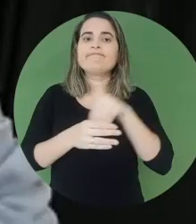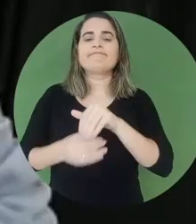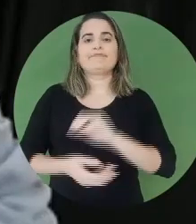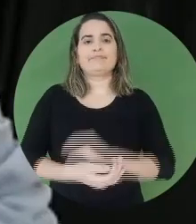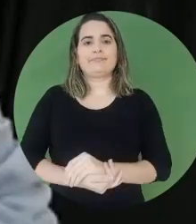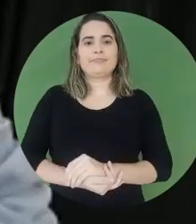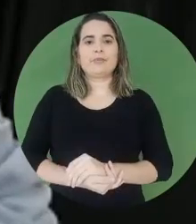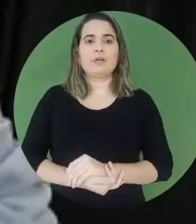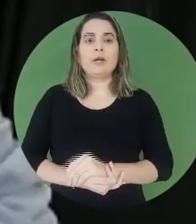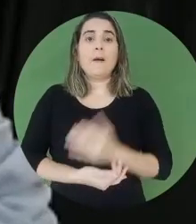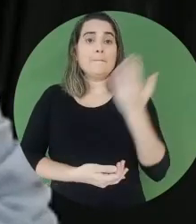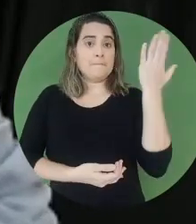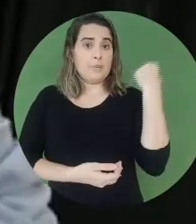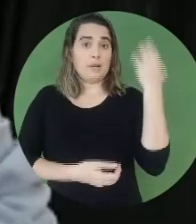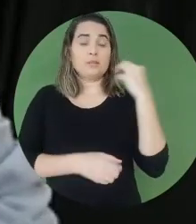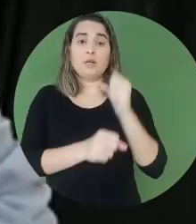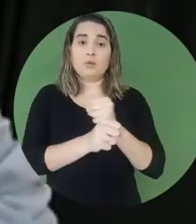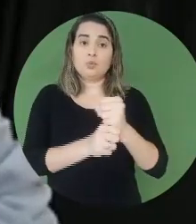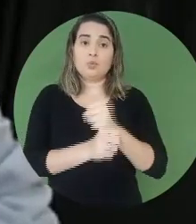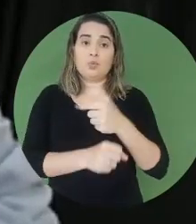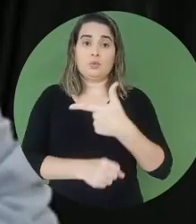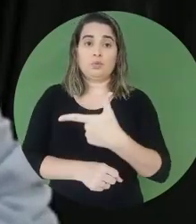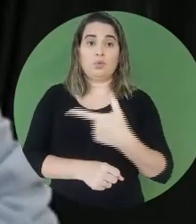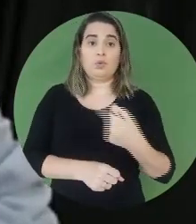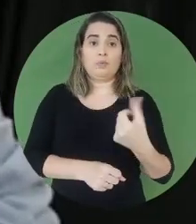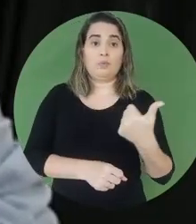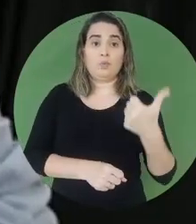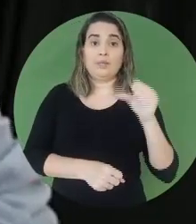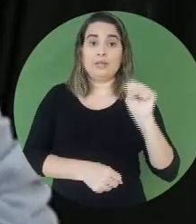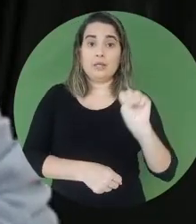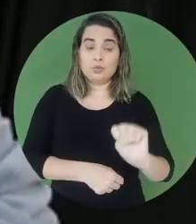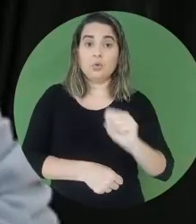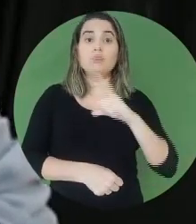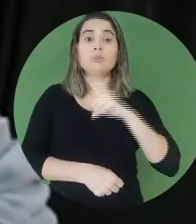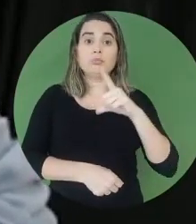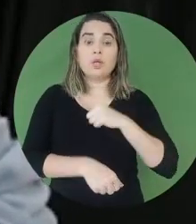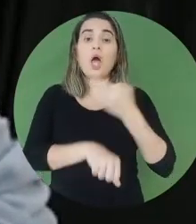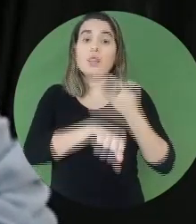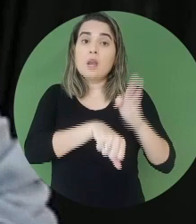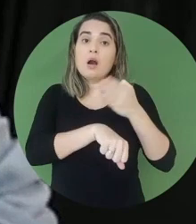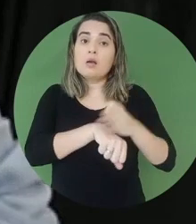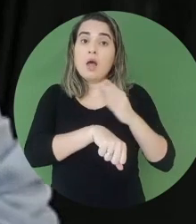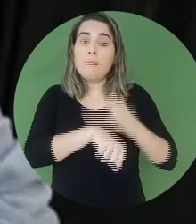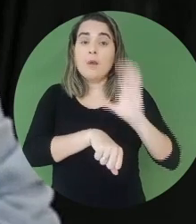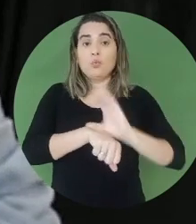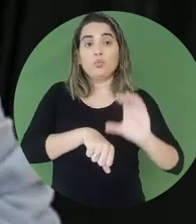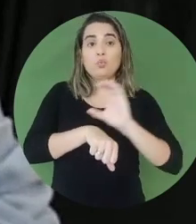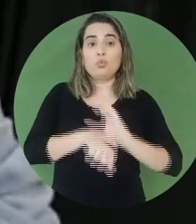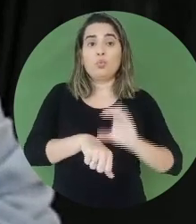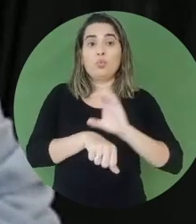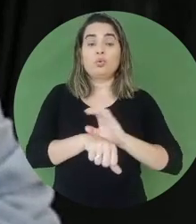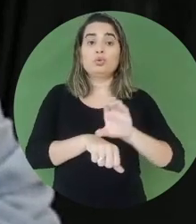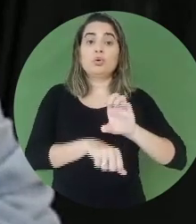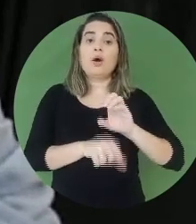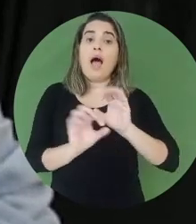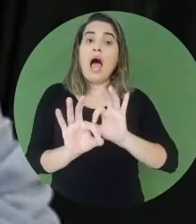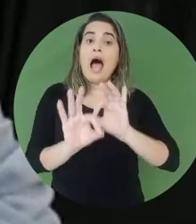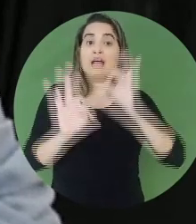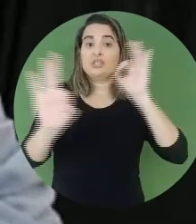Até 2018, nós tínhamos treinamentos à distância, através de EAD que o TSE fornecia.